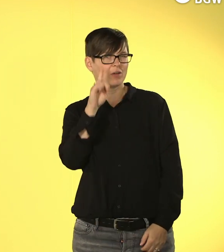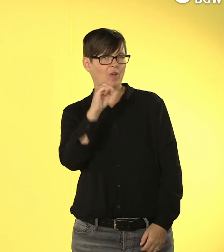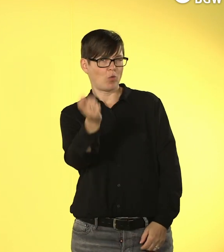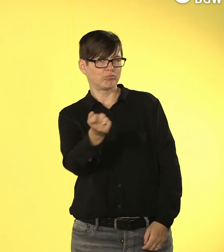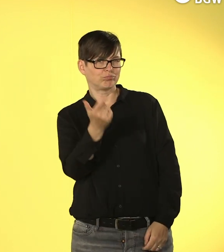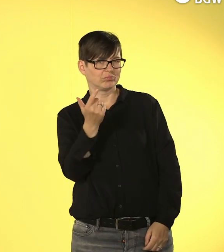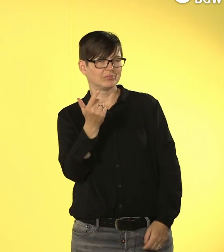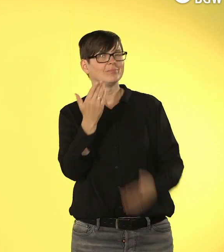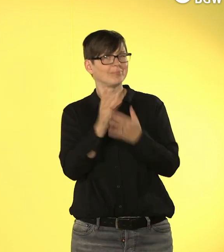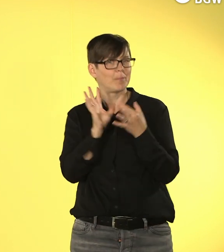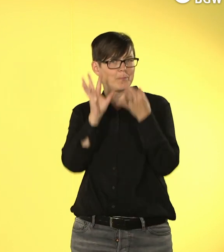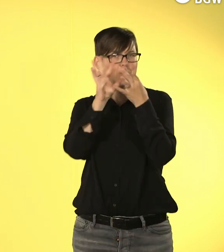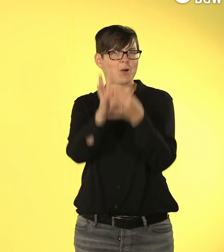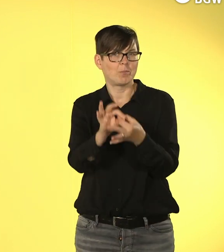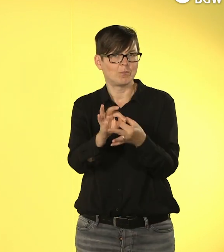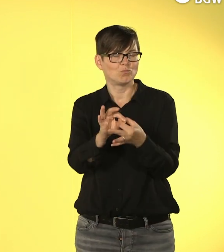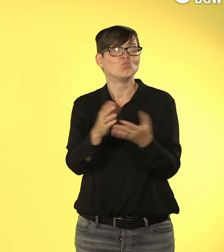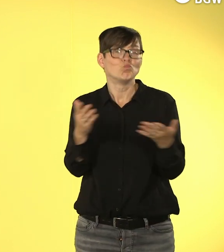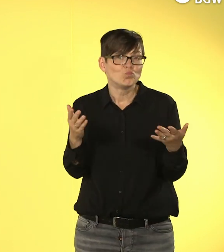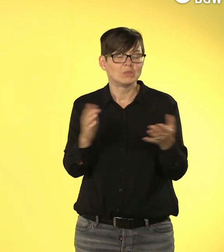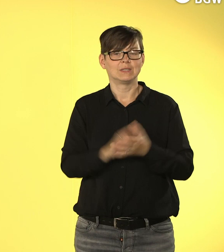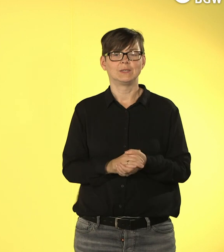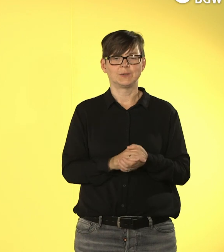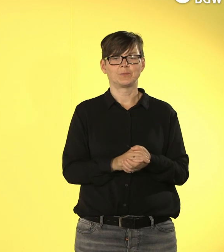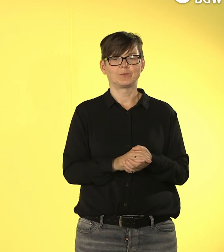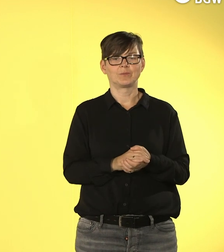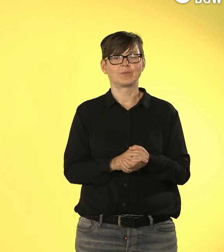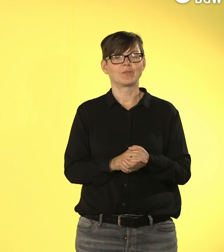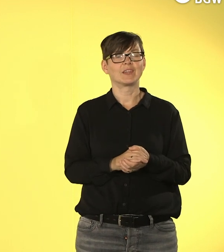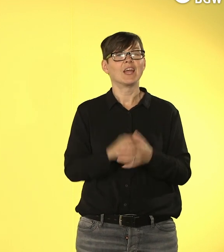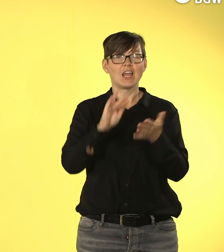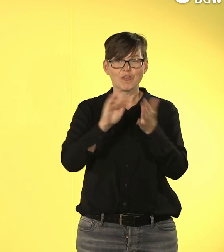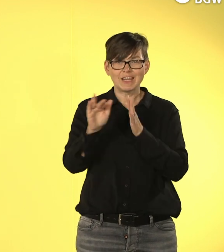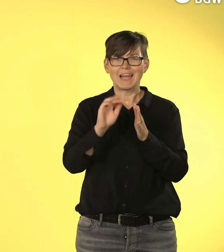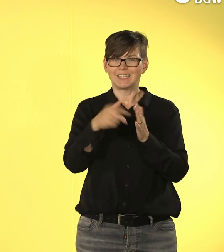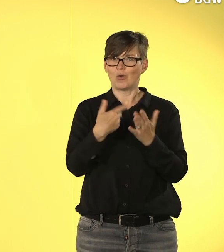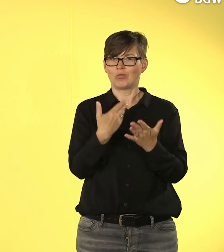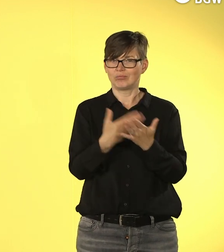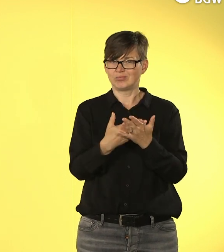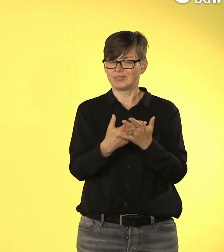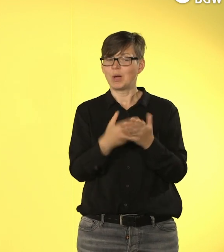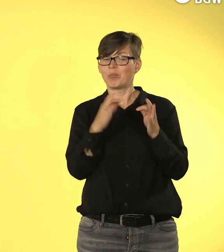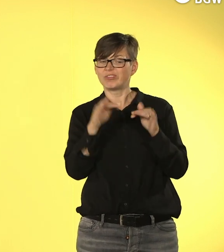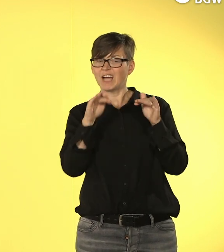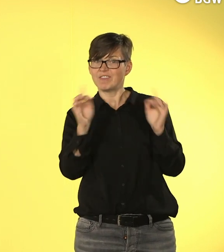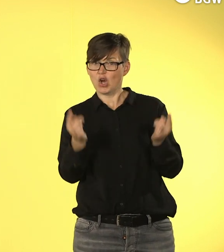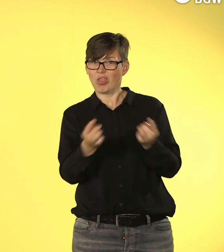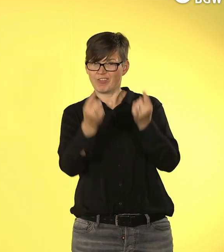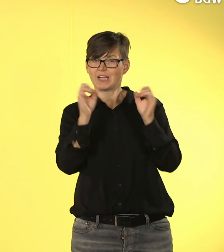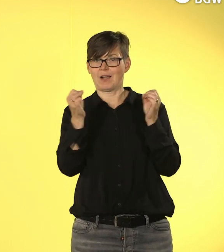Vielleicht aus diesen Punkten, wo Konflikte entstehen - zwischen Jung und Alt.